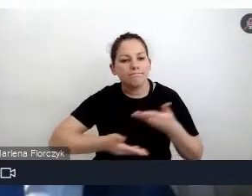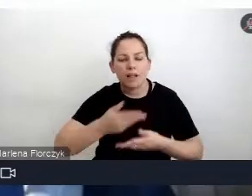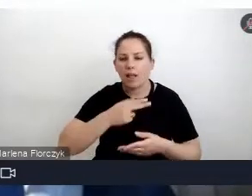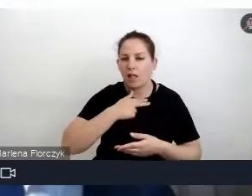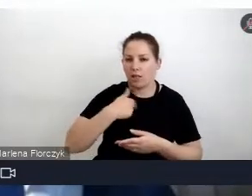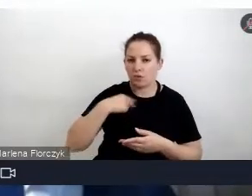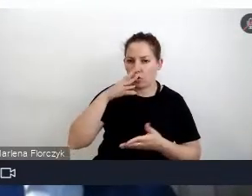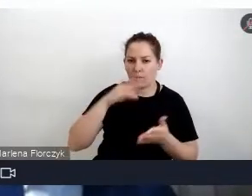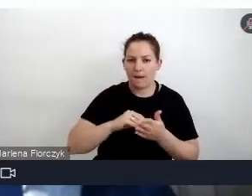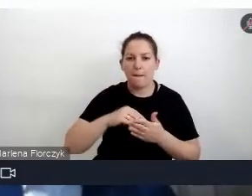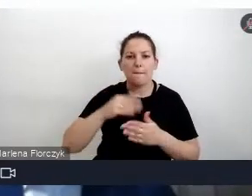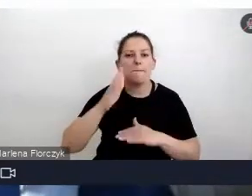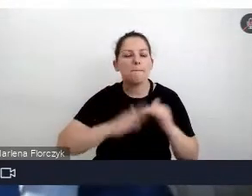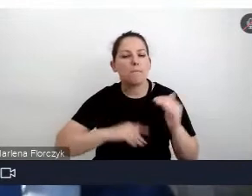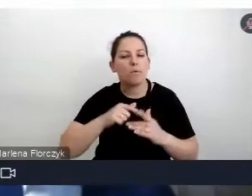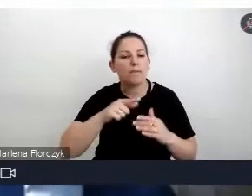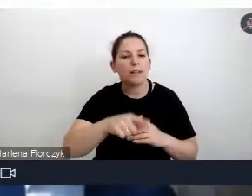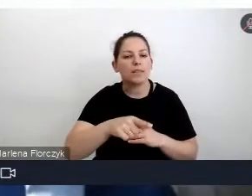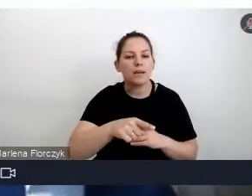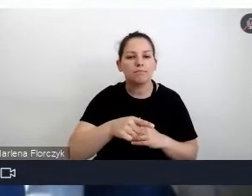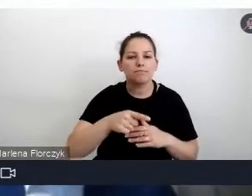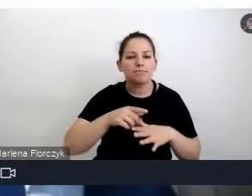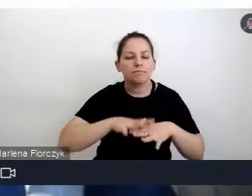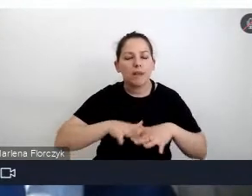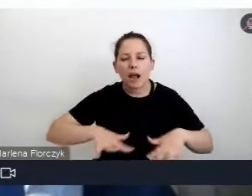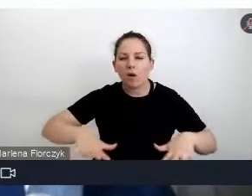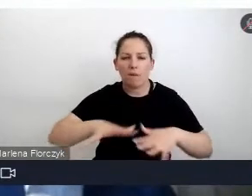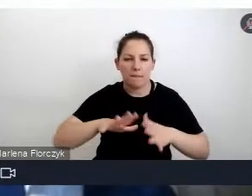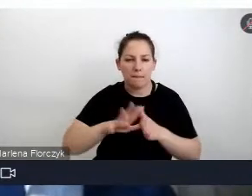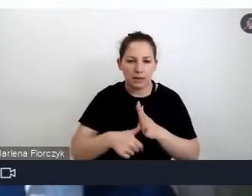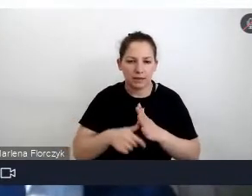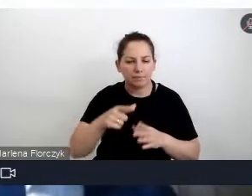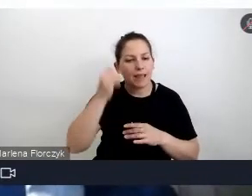budowanie aglomeracji miejskiej w oparciu o ideę Smart City.